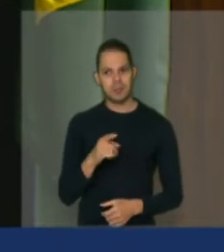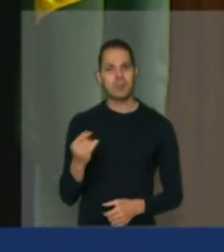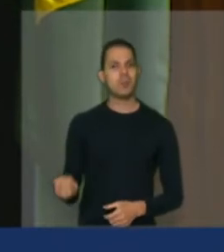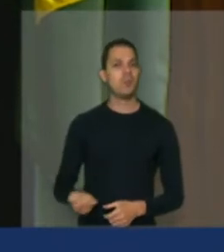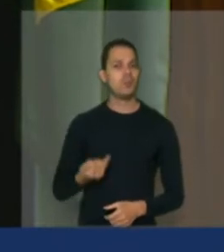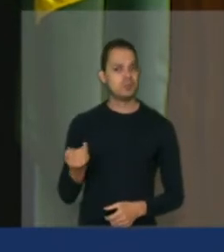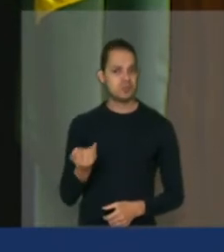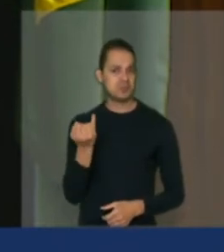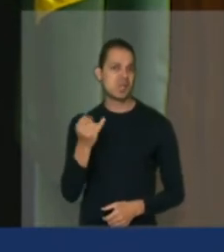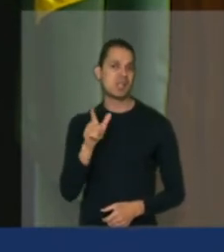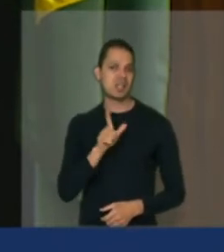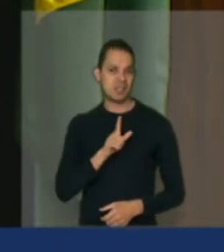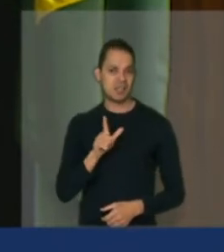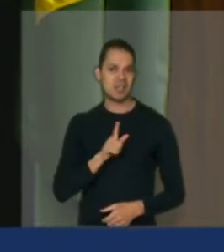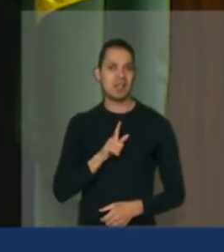ISSO FOI MUITO IMPORTANTE QUE